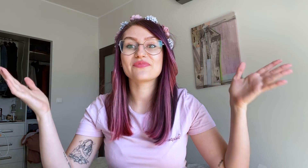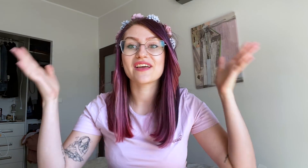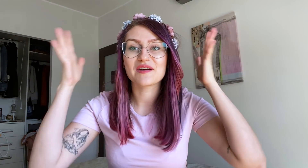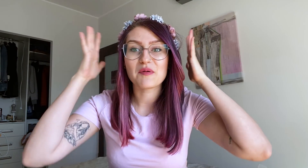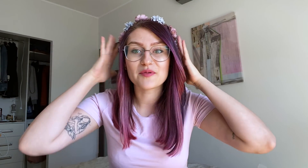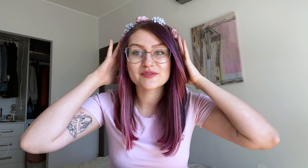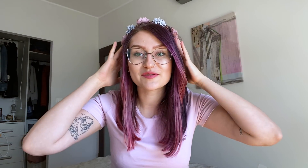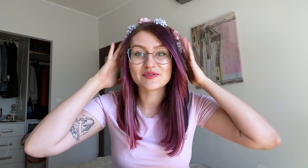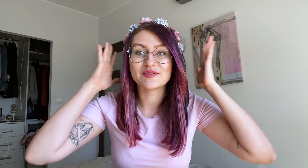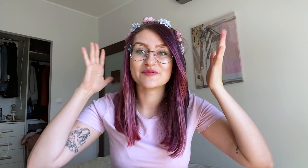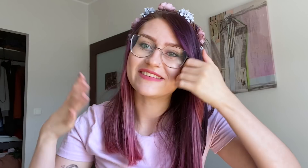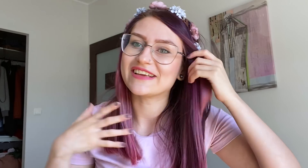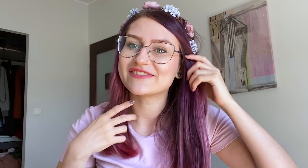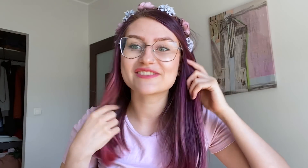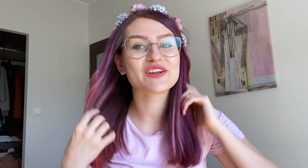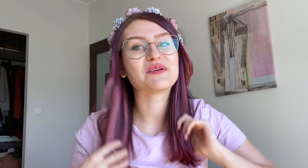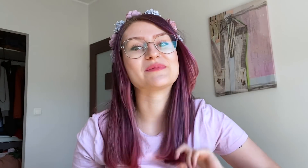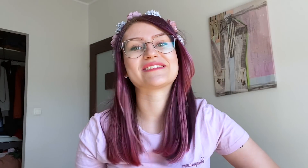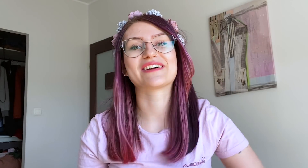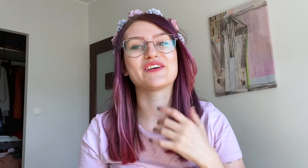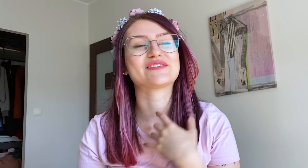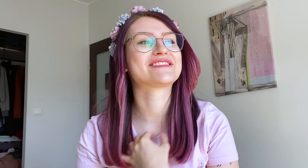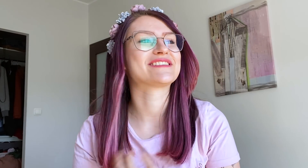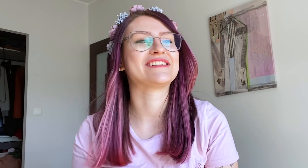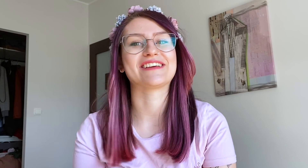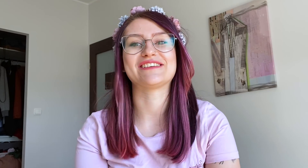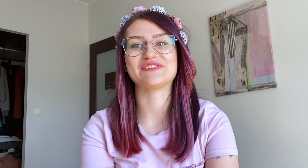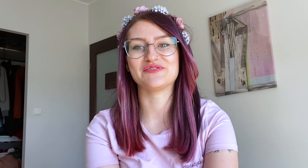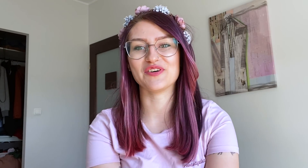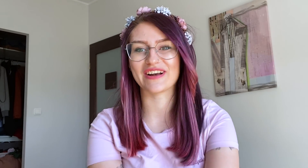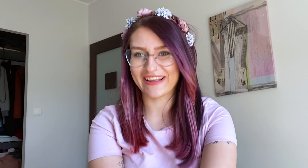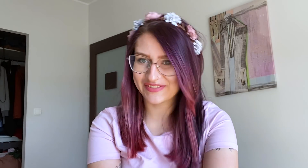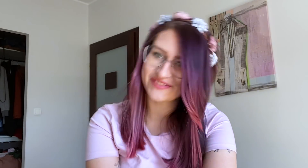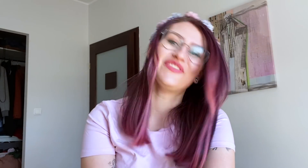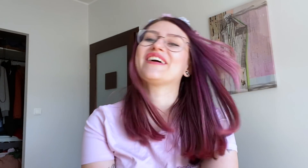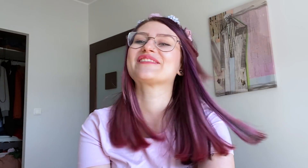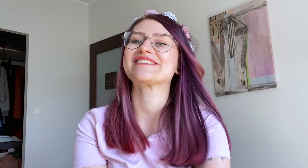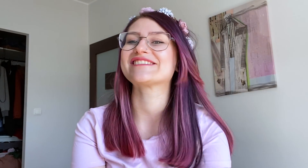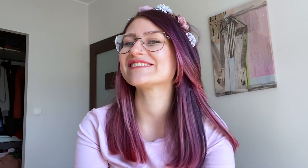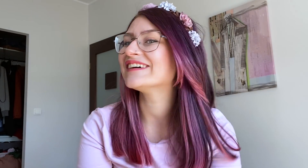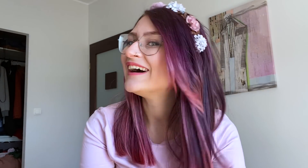Po prostu nie wystroiłam się tak od jakichś dwóch lat w swoim życiu,